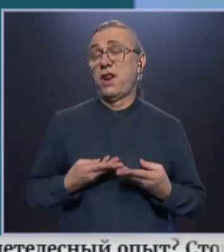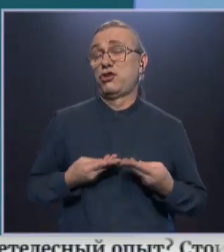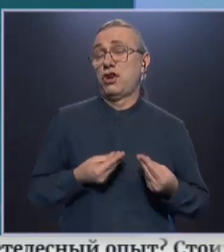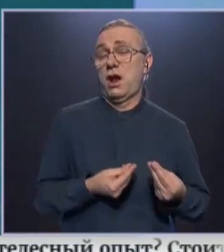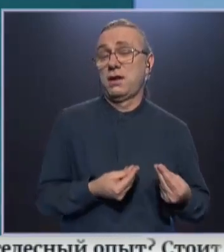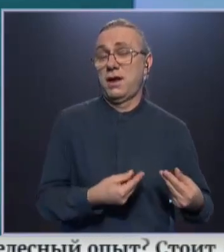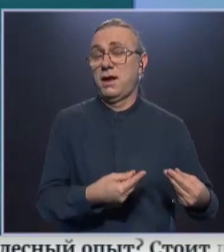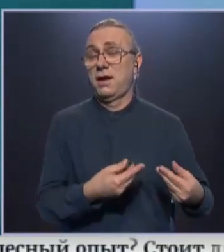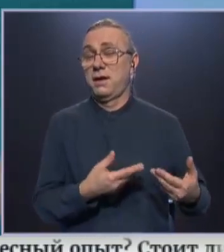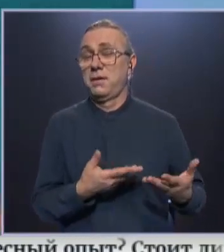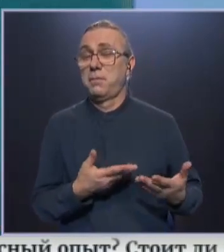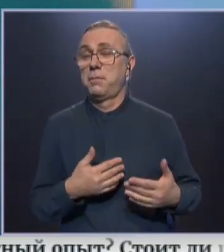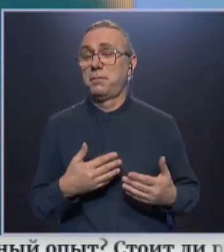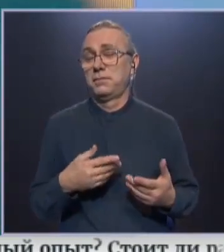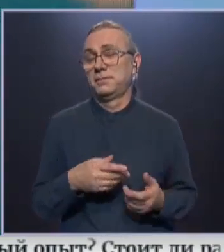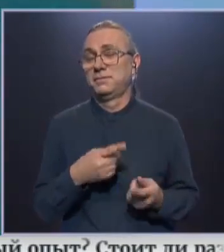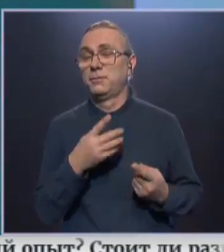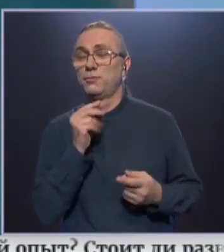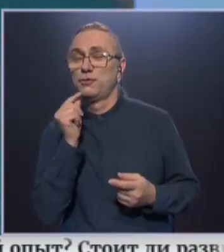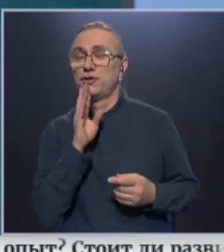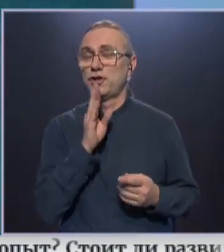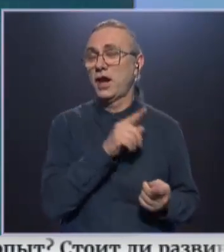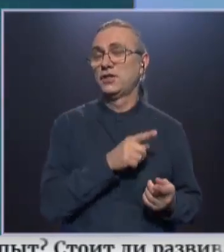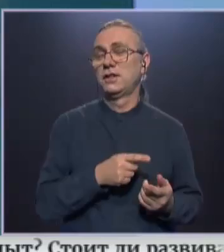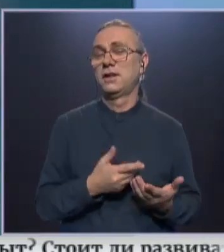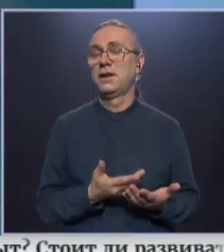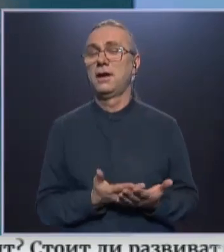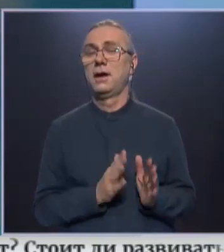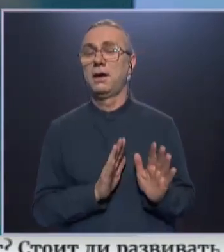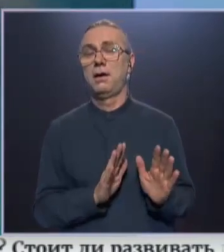вожделете то есть намерением обладание того что тебе